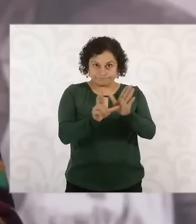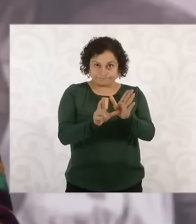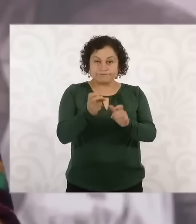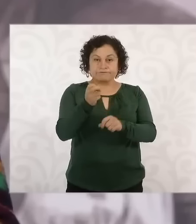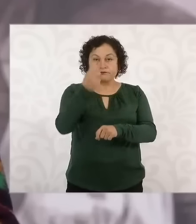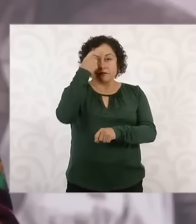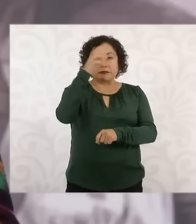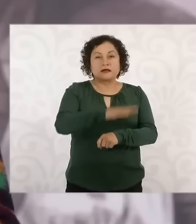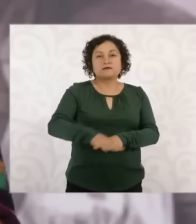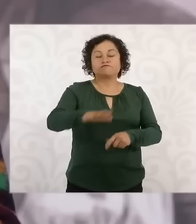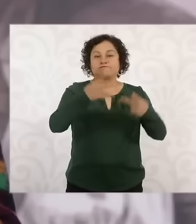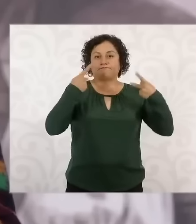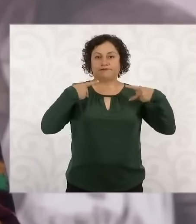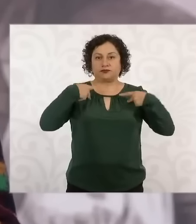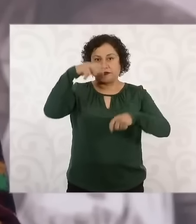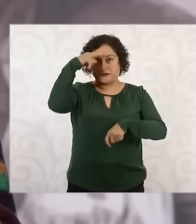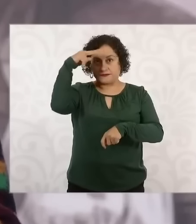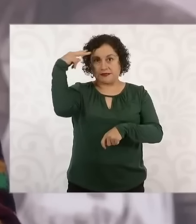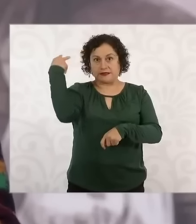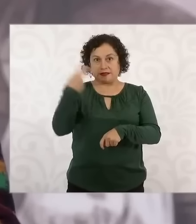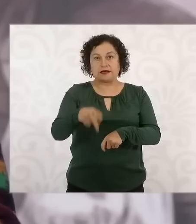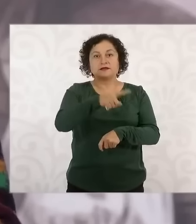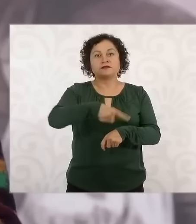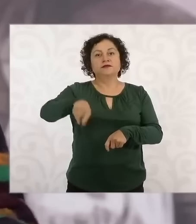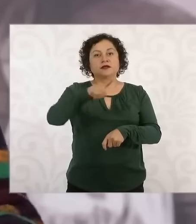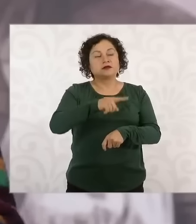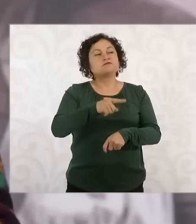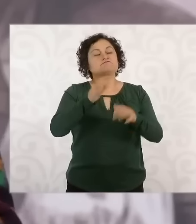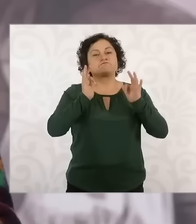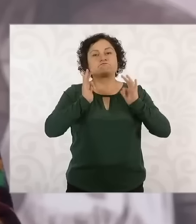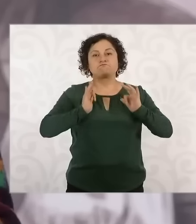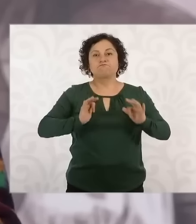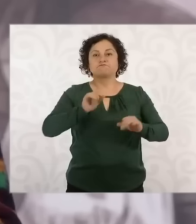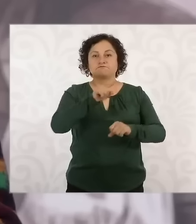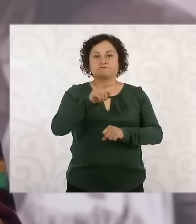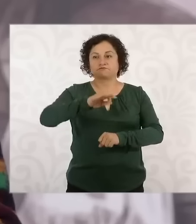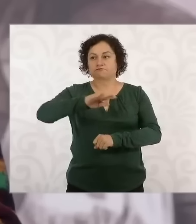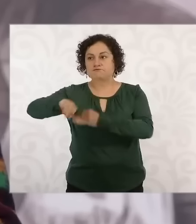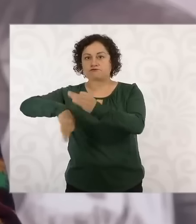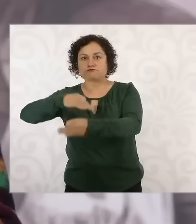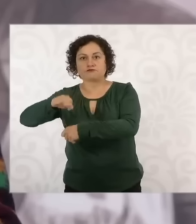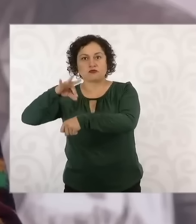todos los mexicanos de una atención universal, gratuita y de calidad en el gobierno de México.